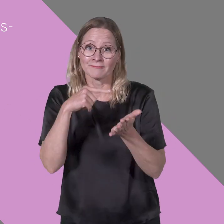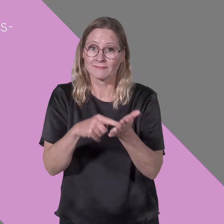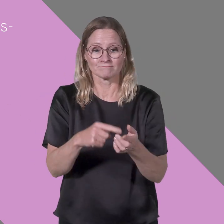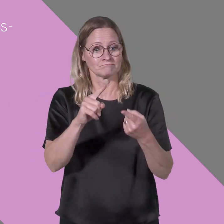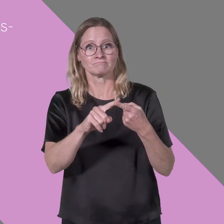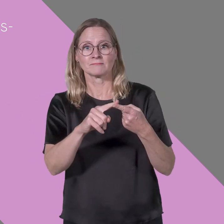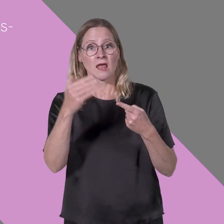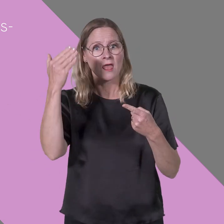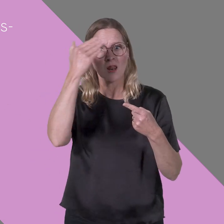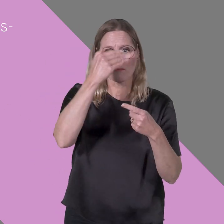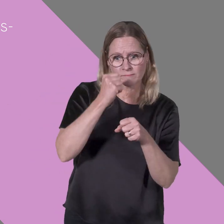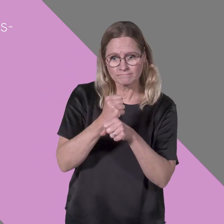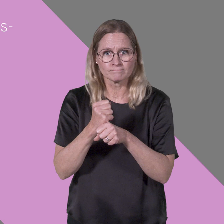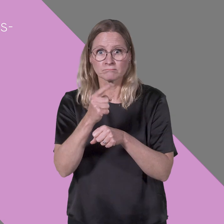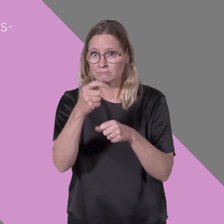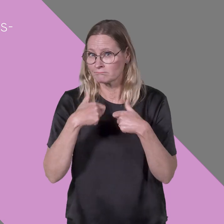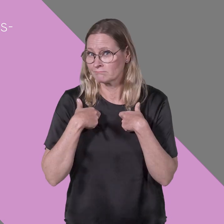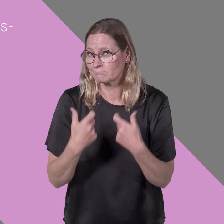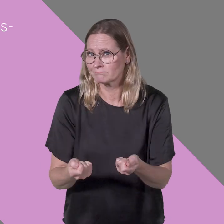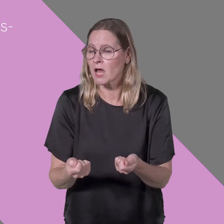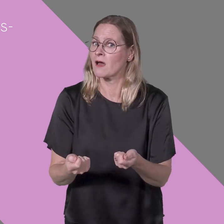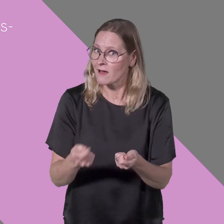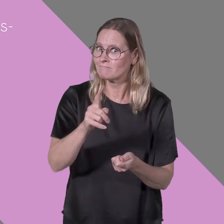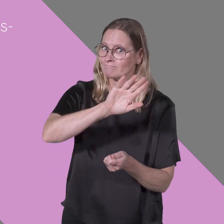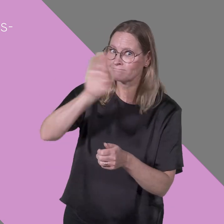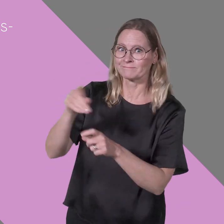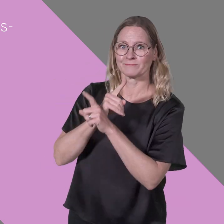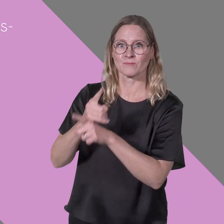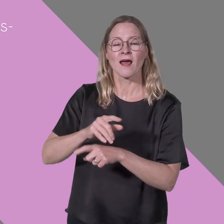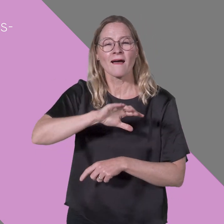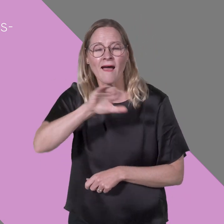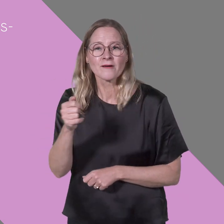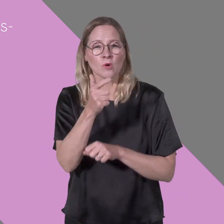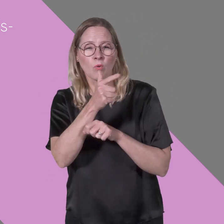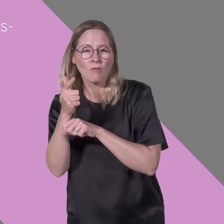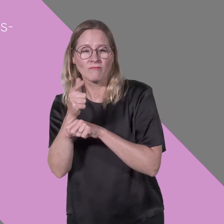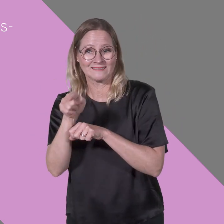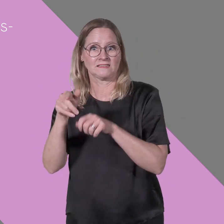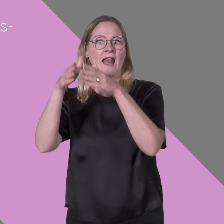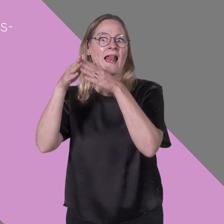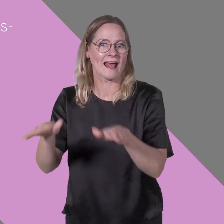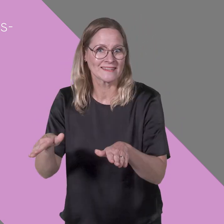Kiinnostaako esimerkiksi elokuvanteko? Lähde mukaan Kaikki kuvaa -leirille!